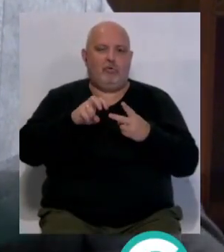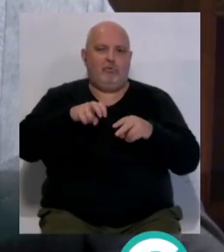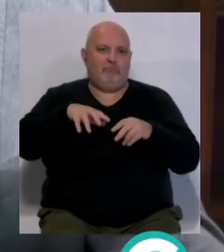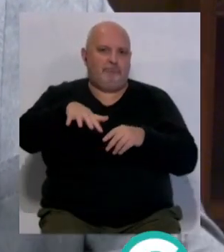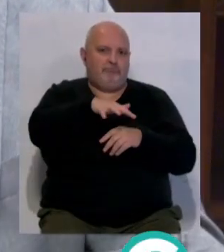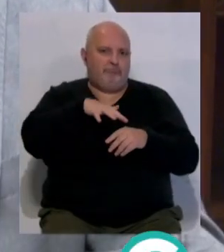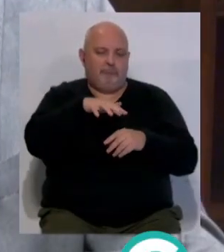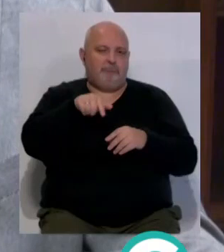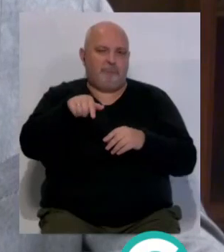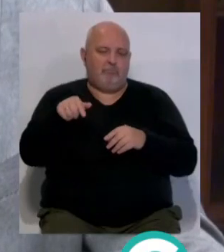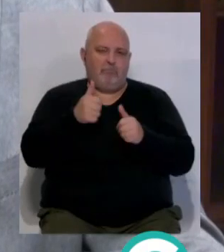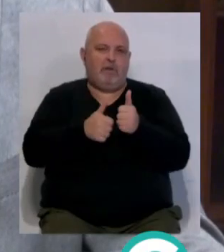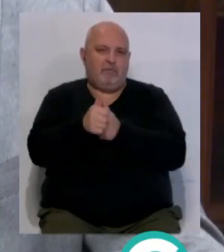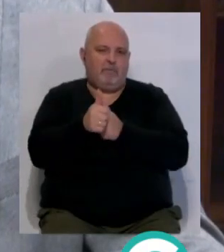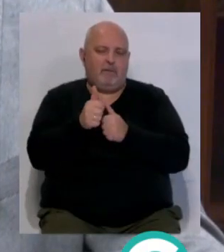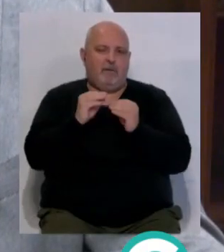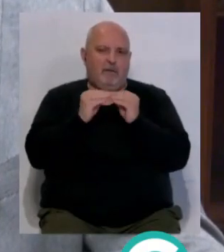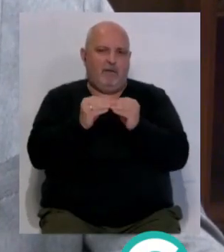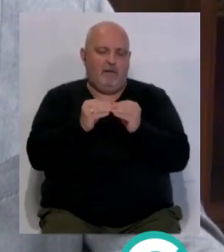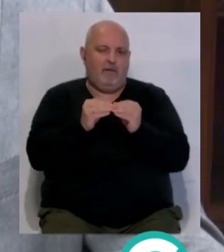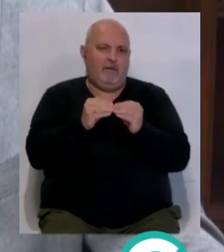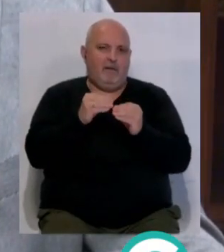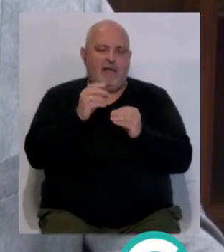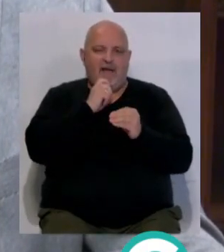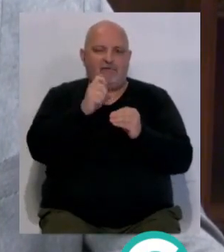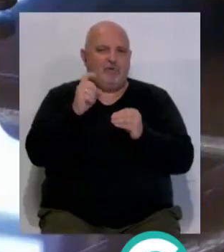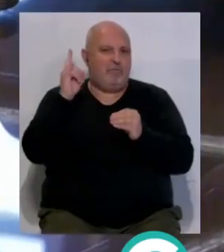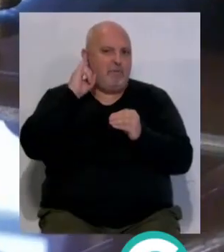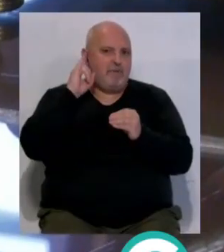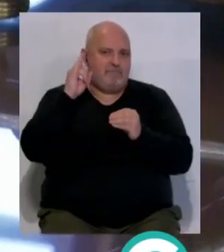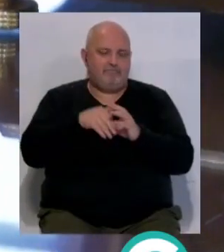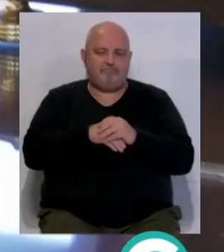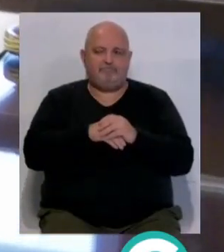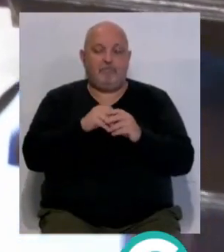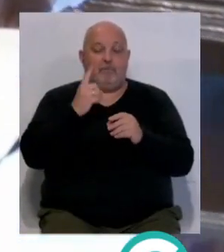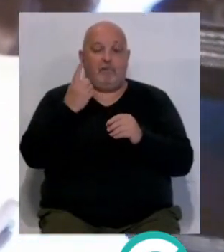forma prioritaria instalar estos avisadores acústicos la primera partida de dispositivos